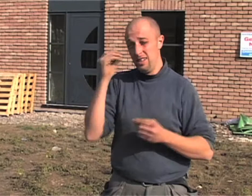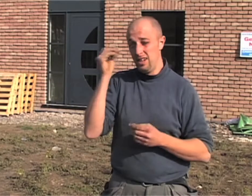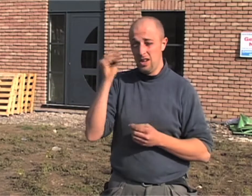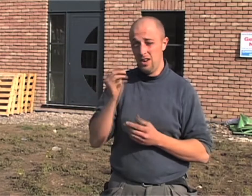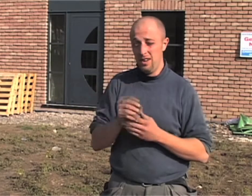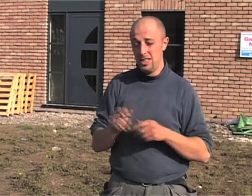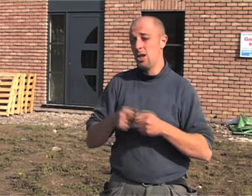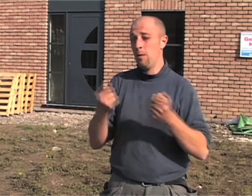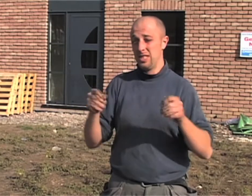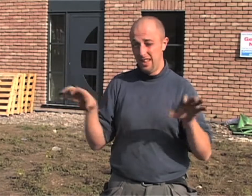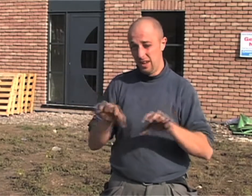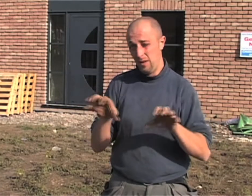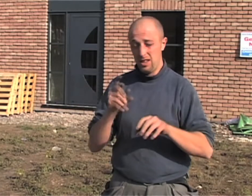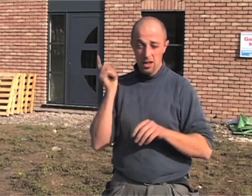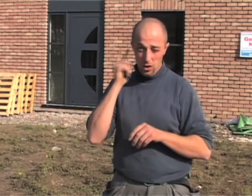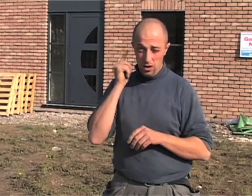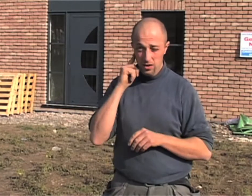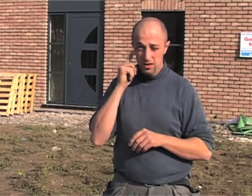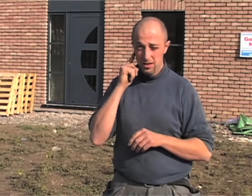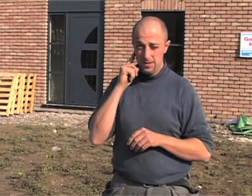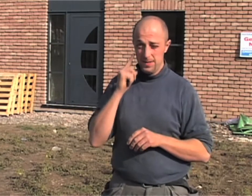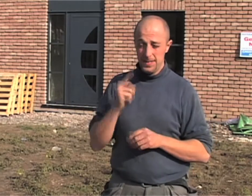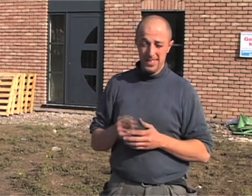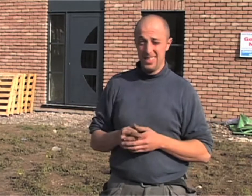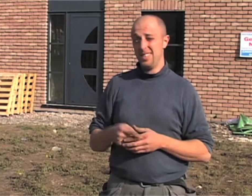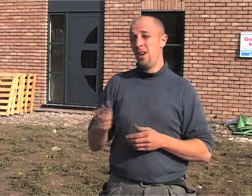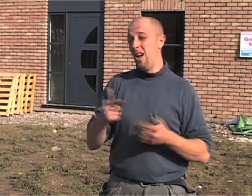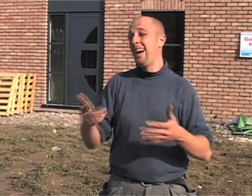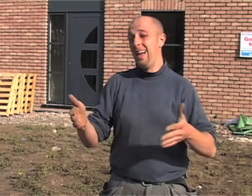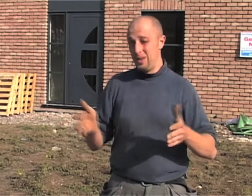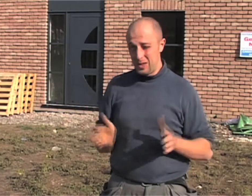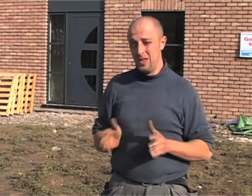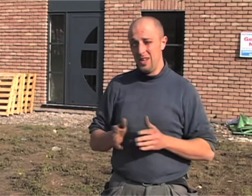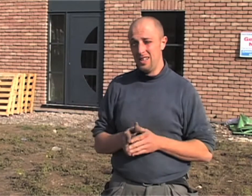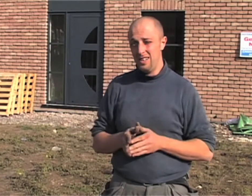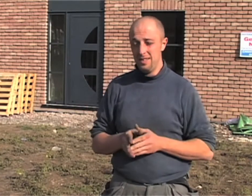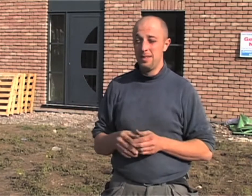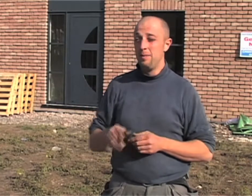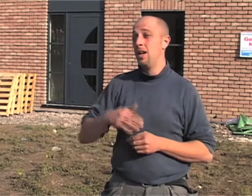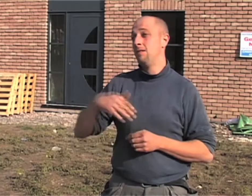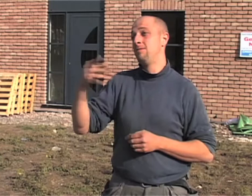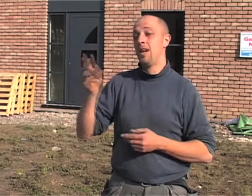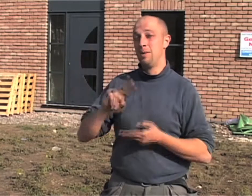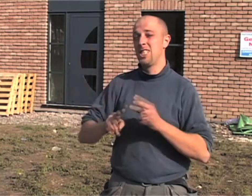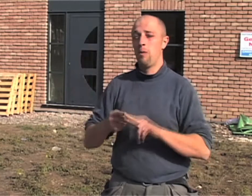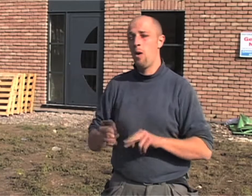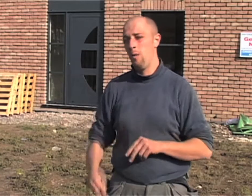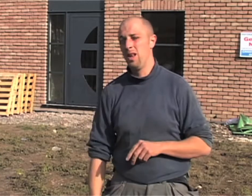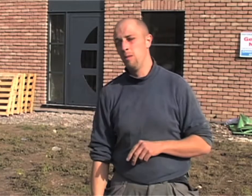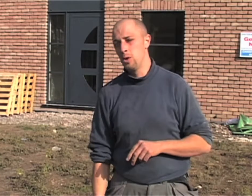Après l'école, j'ai travaillé en carrosserie avec des personnes entendantes. Mais, suite à un problème au genou